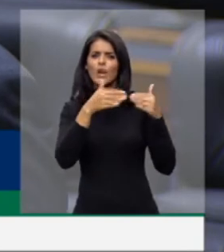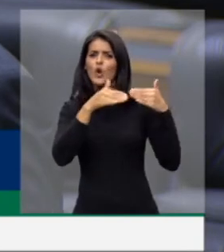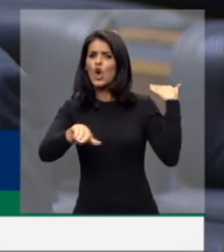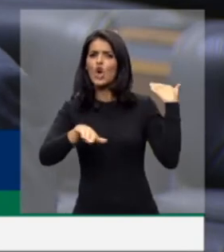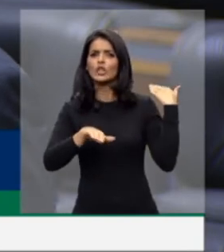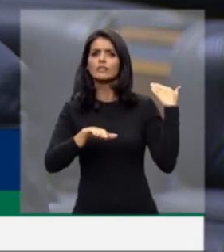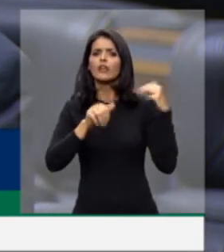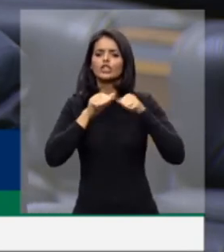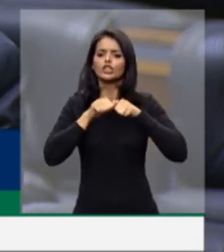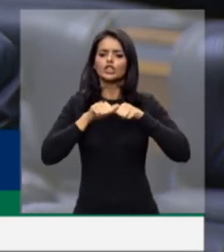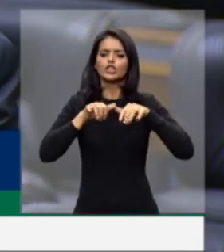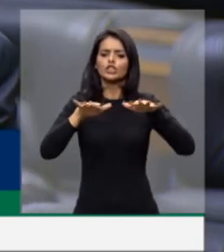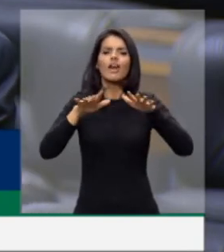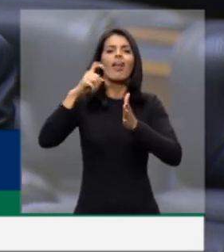COMPREENSÃO, QUE ISSO É